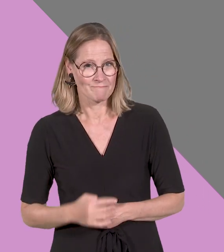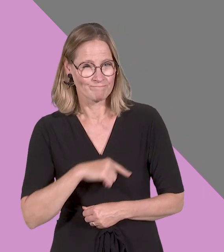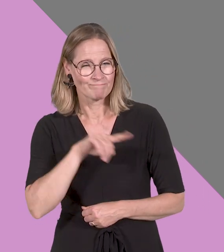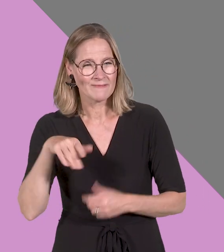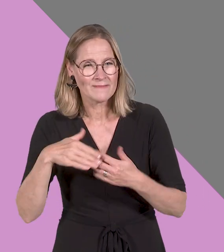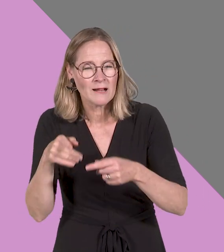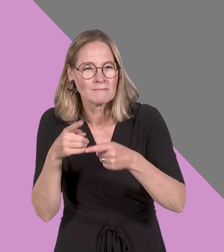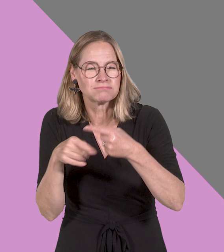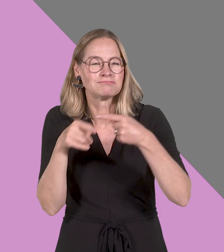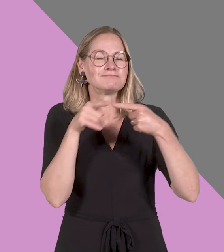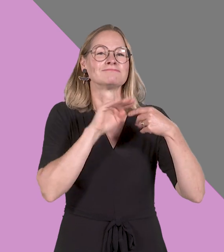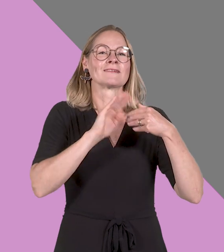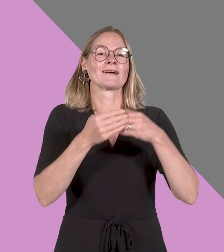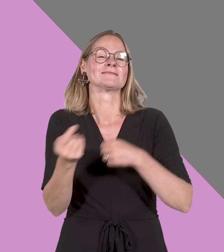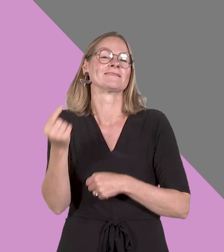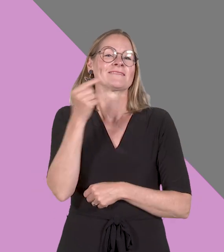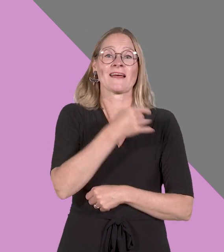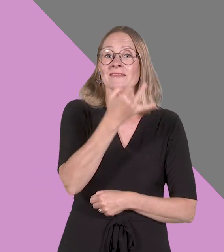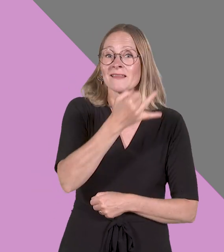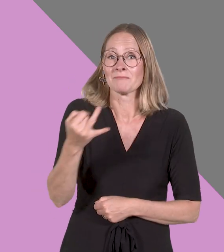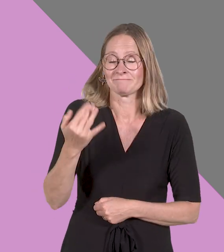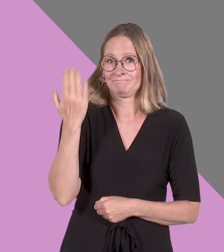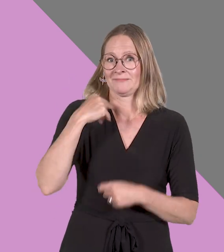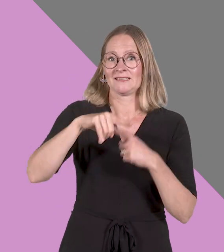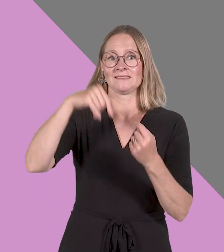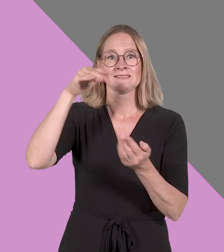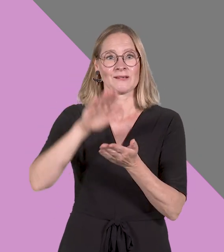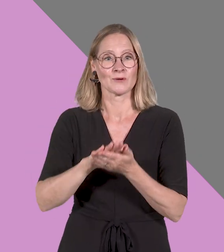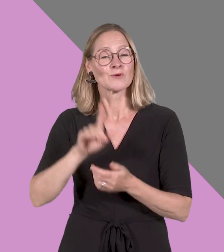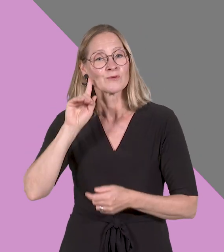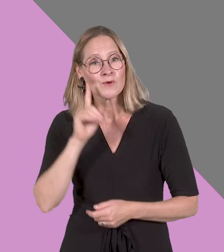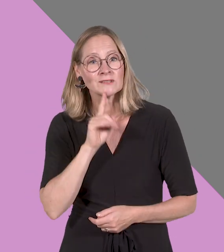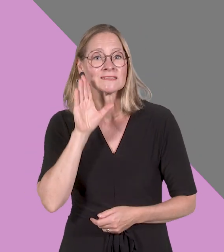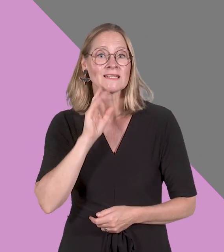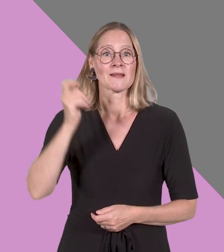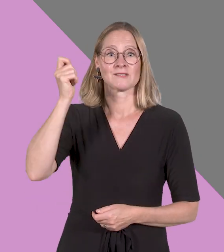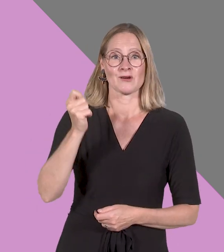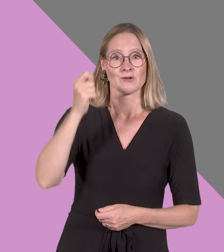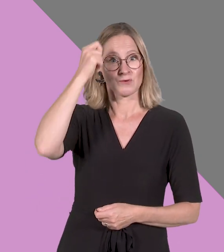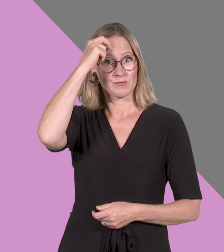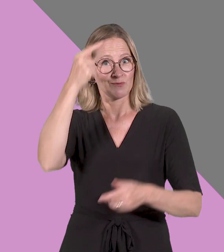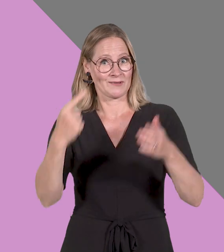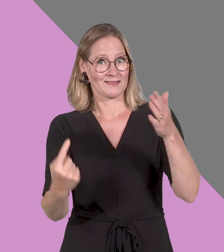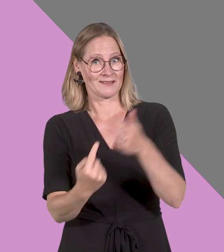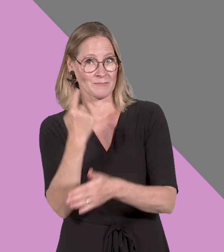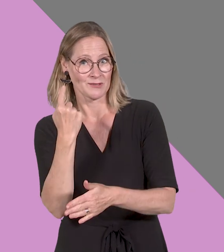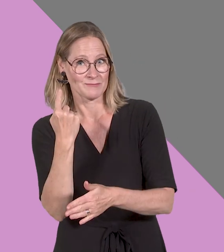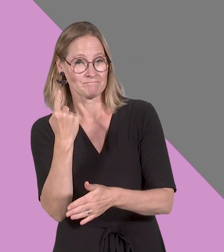Palataanpa vielä hetkeksi Tampereella viime kesäkuussa pidettyyn - kuurojen seniorien kulttuuritapahtumaan.